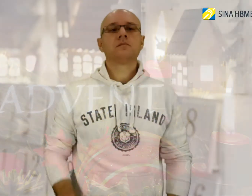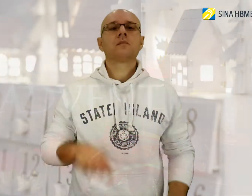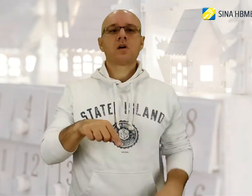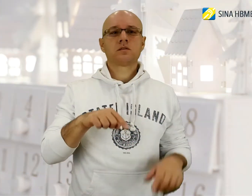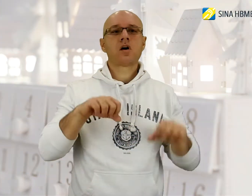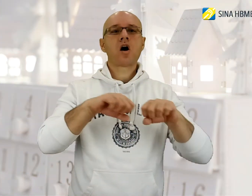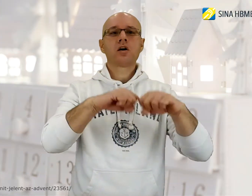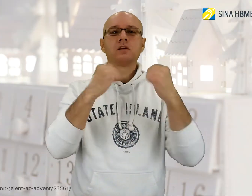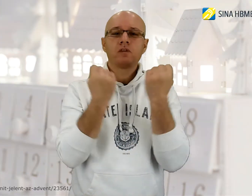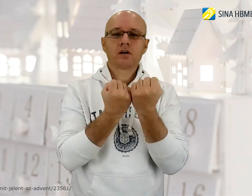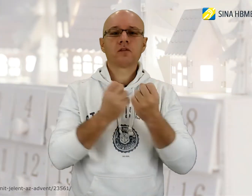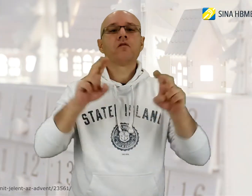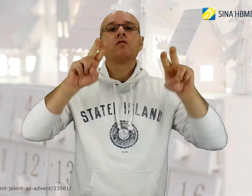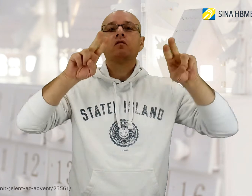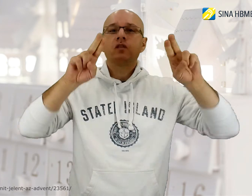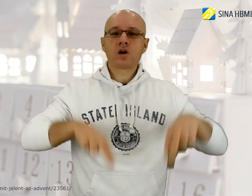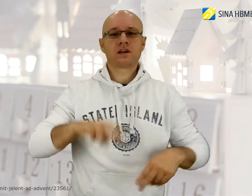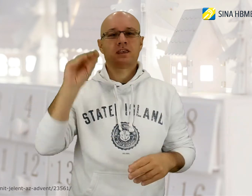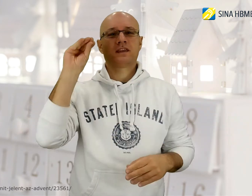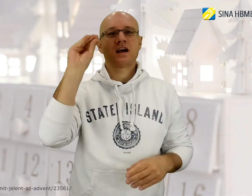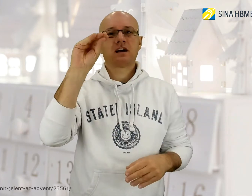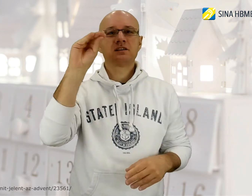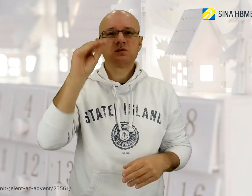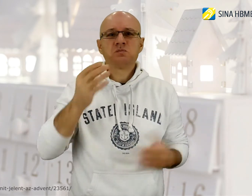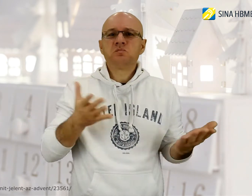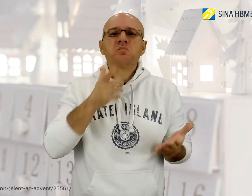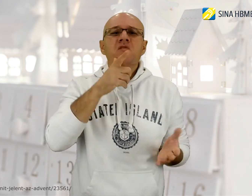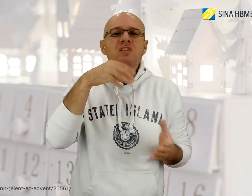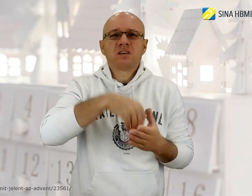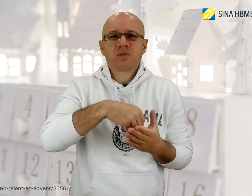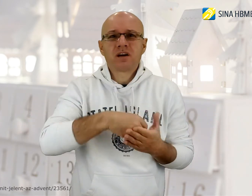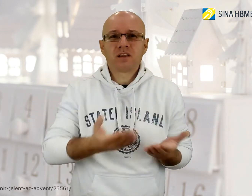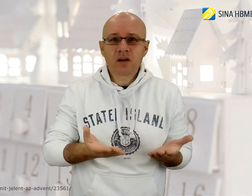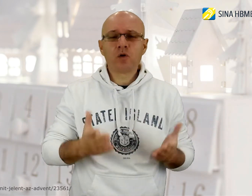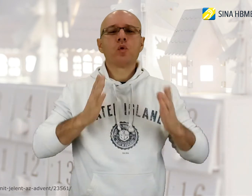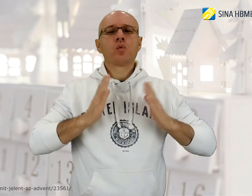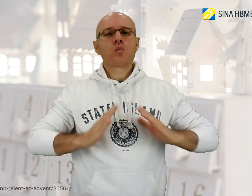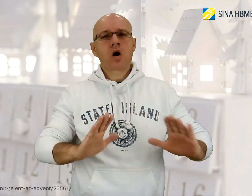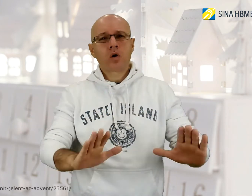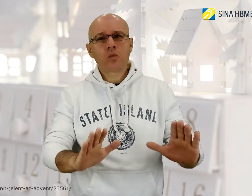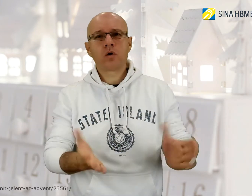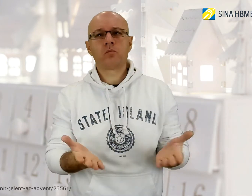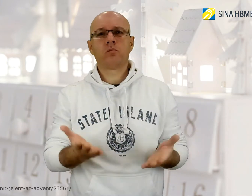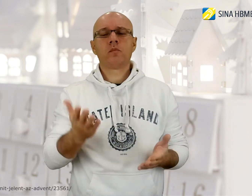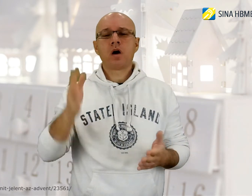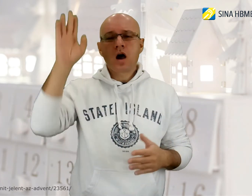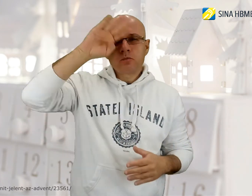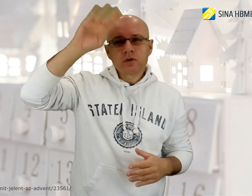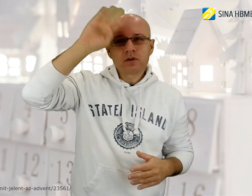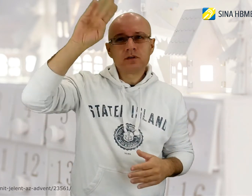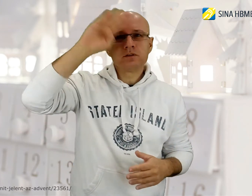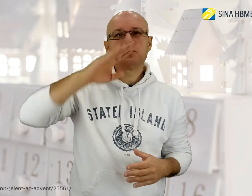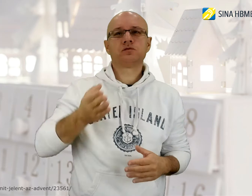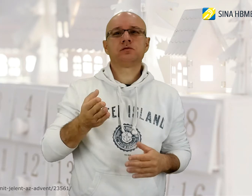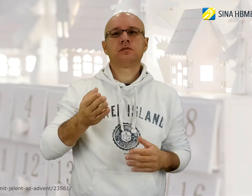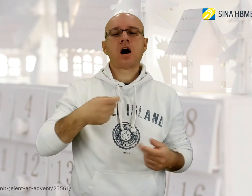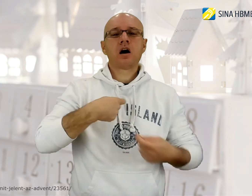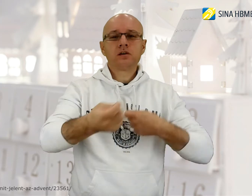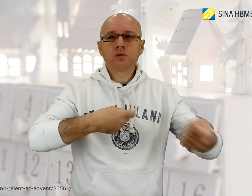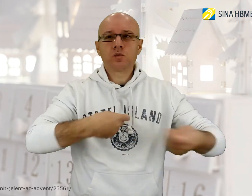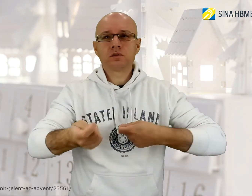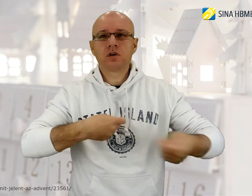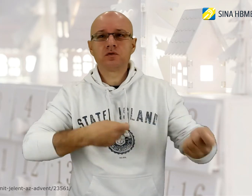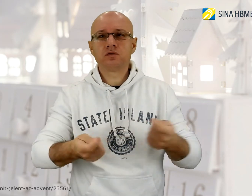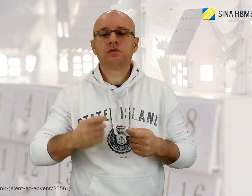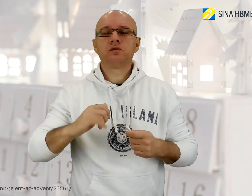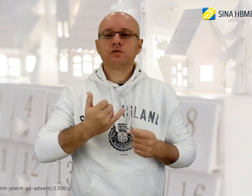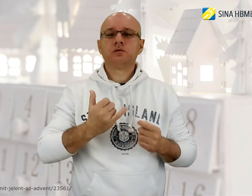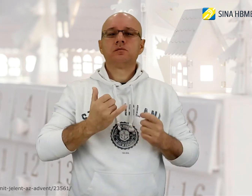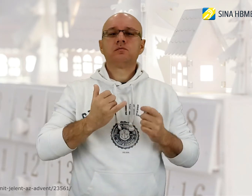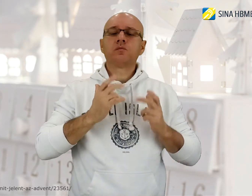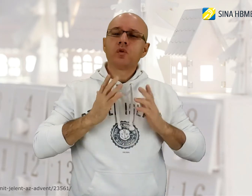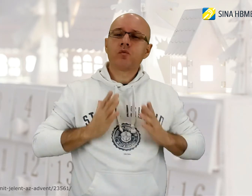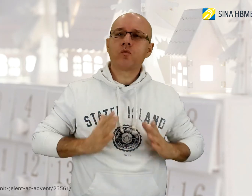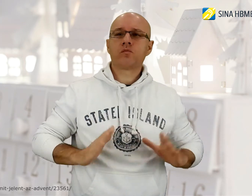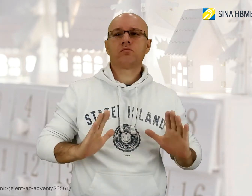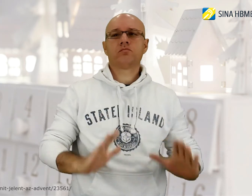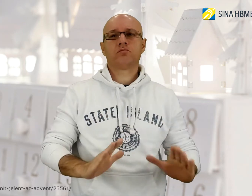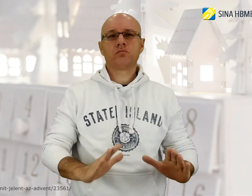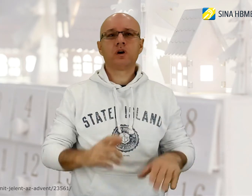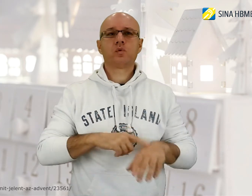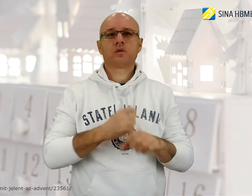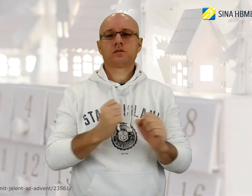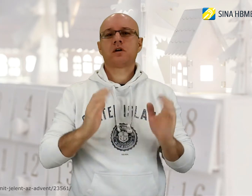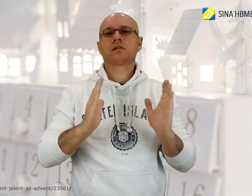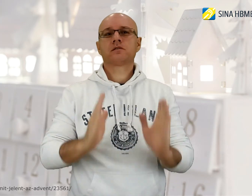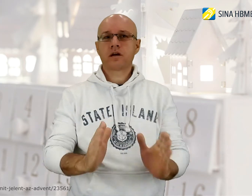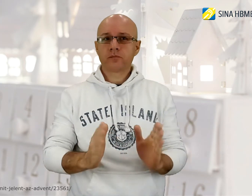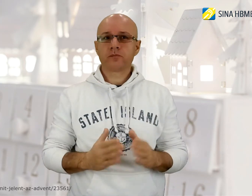Az advent valódi jelentése – a nyugalom, az elmélkedés, az adakozás és megnyugvás időszaka.